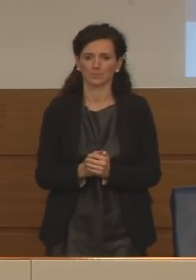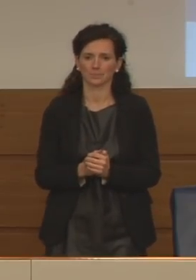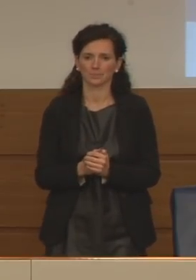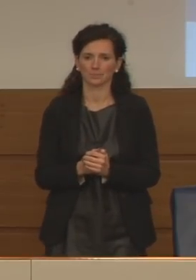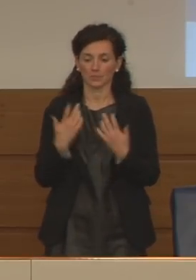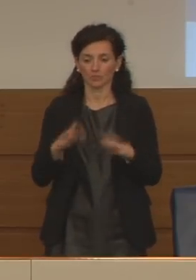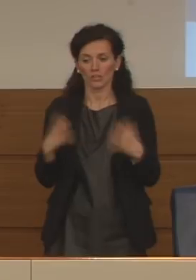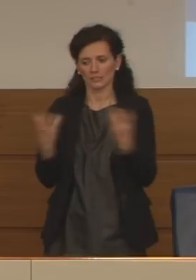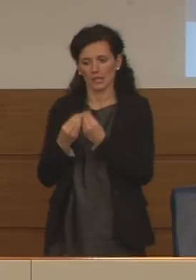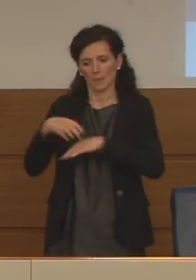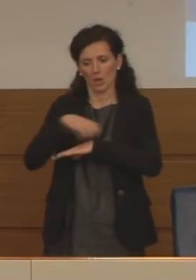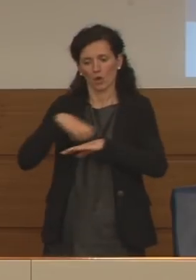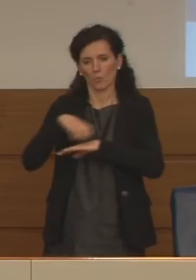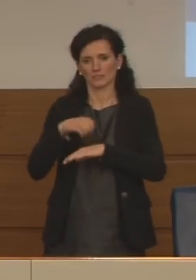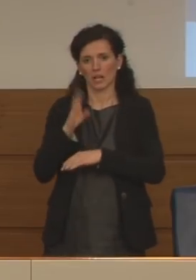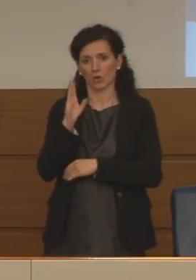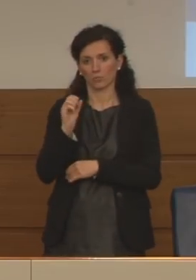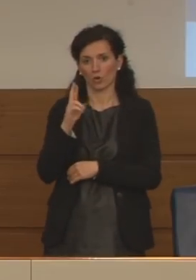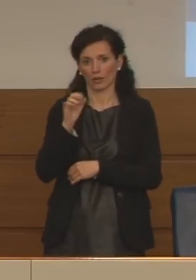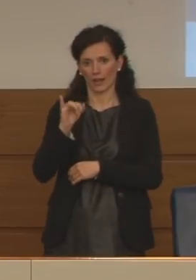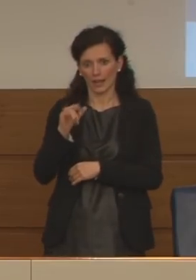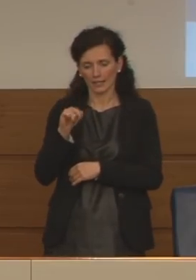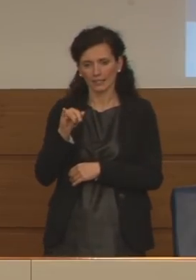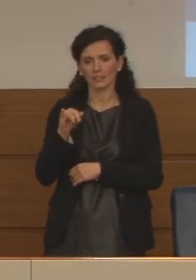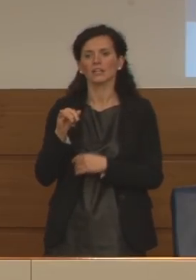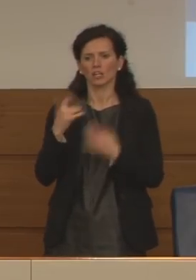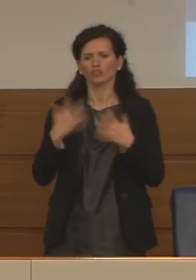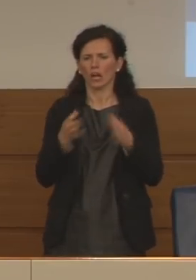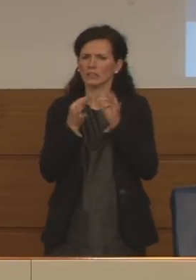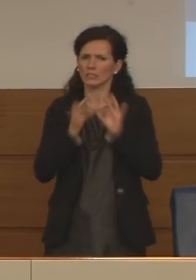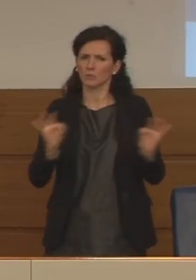Borrelli, la disponibilità di molte Regioni, per la verità non di tutte,